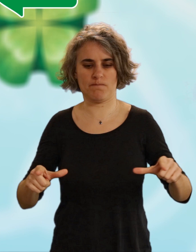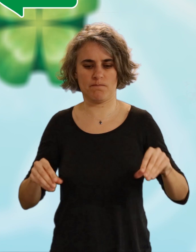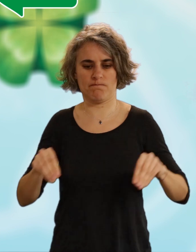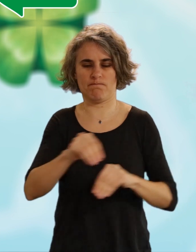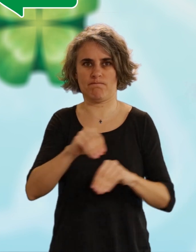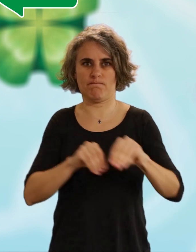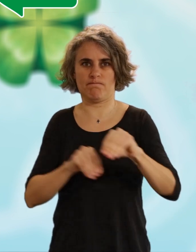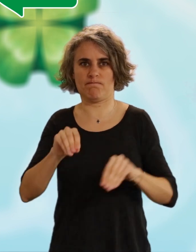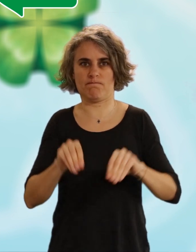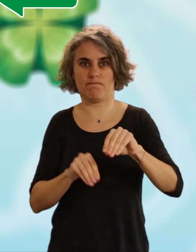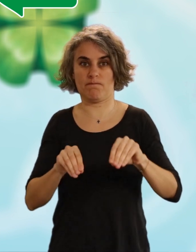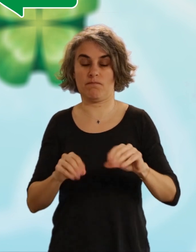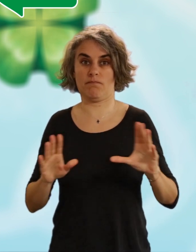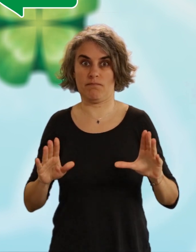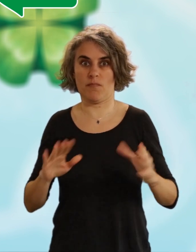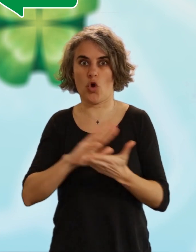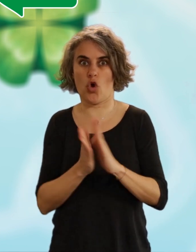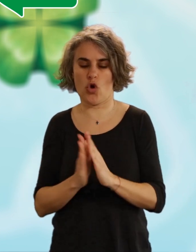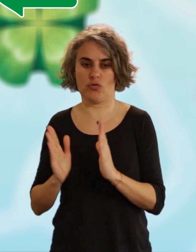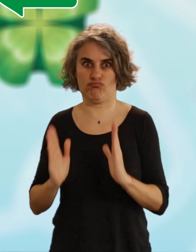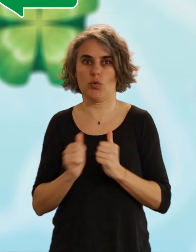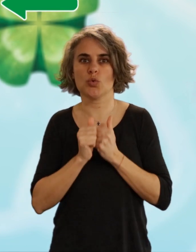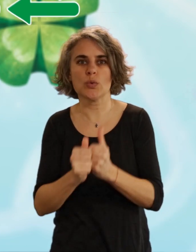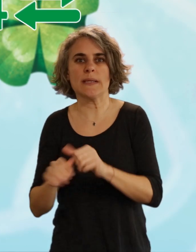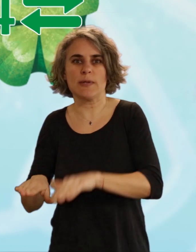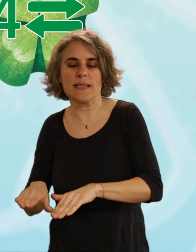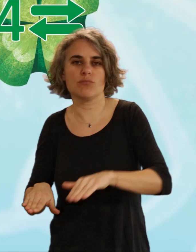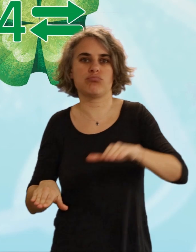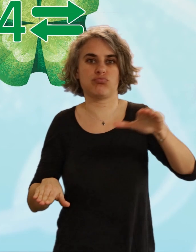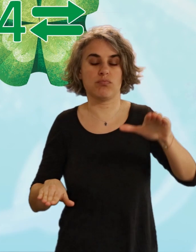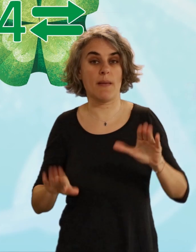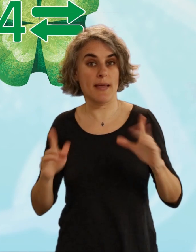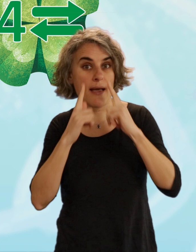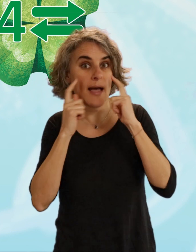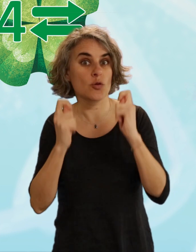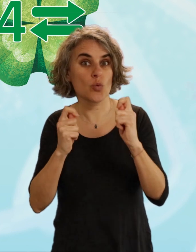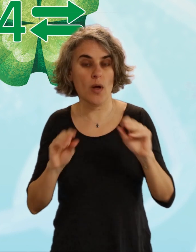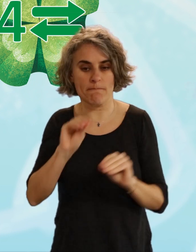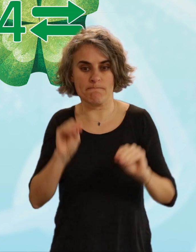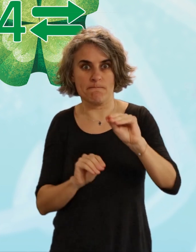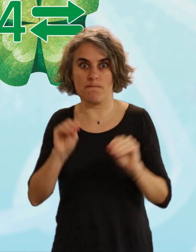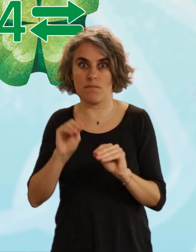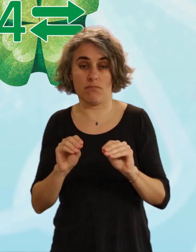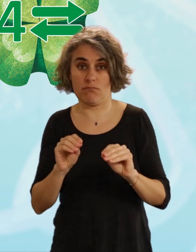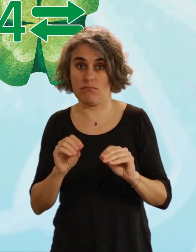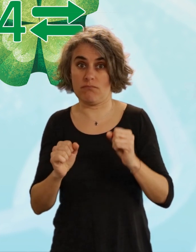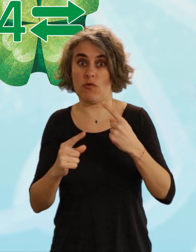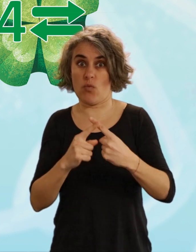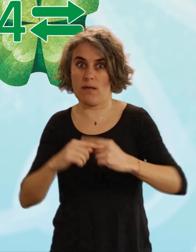pour que les nombres dans chaque rangée et chaque colonne soient classés en ordre croissant. Remarque : parfois, vous pourrez résoudre le